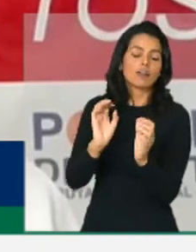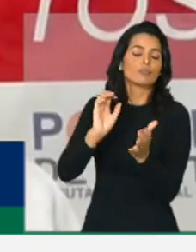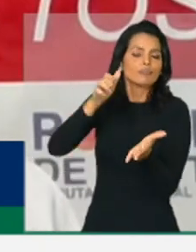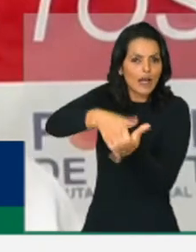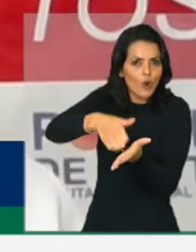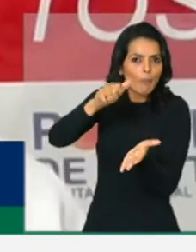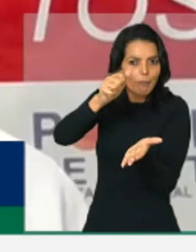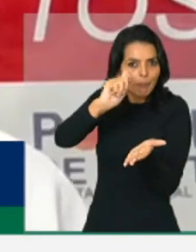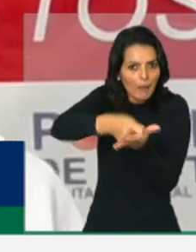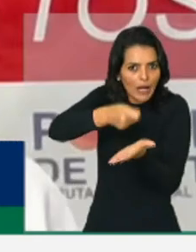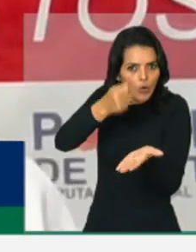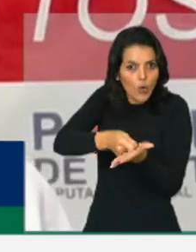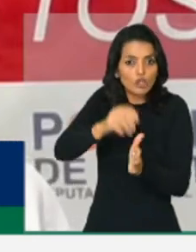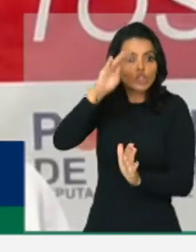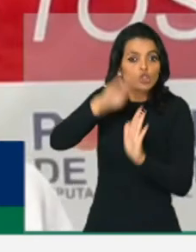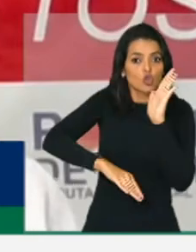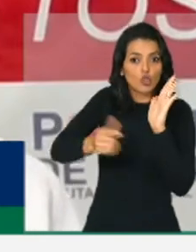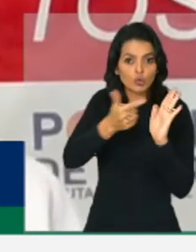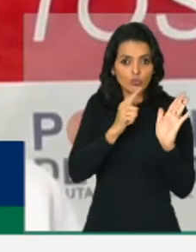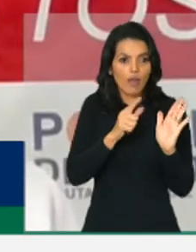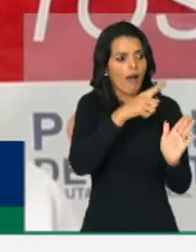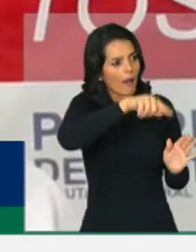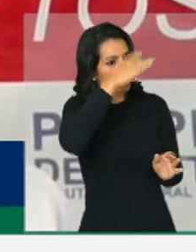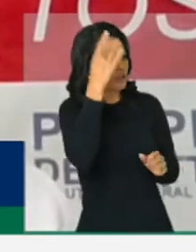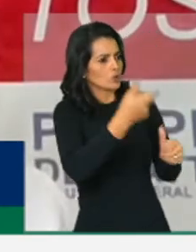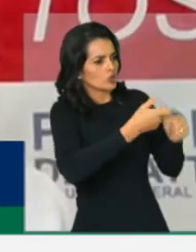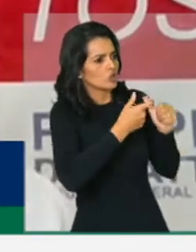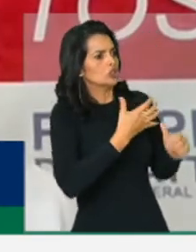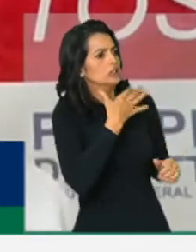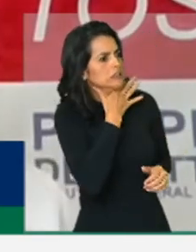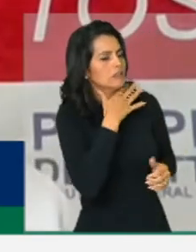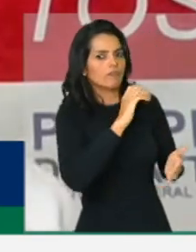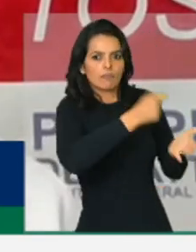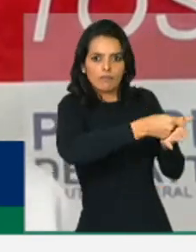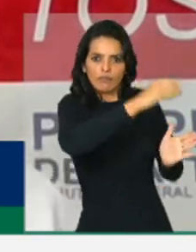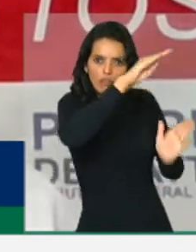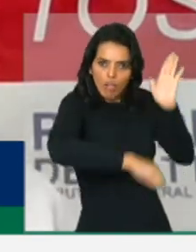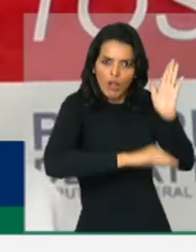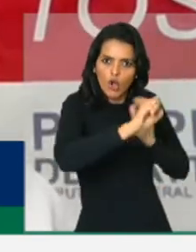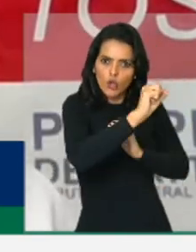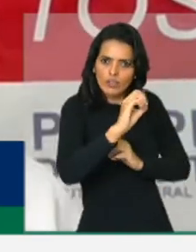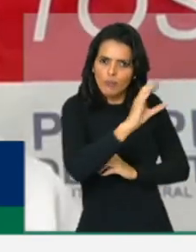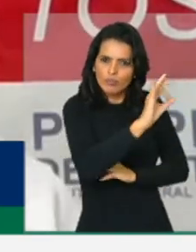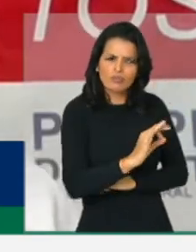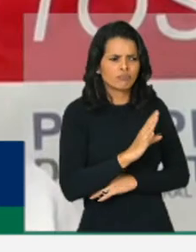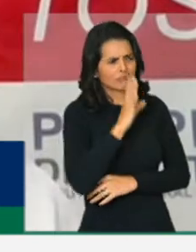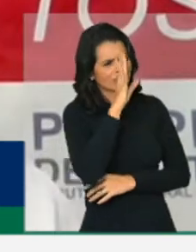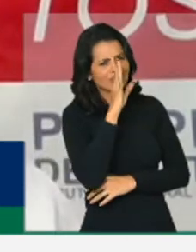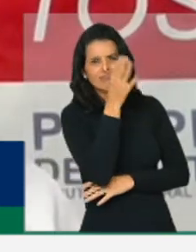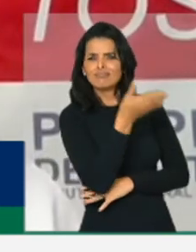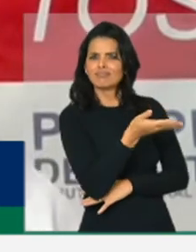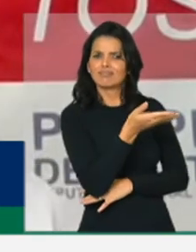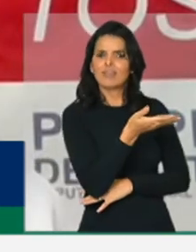TEXTO. -- [PRESIDENTE]: COMO ORIENTA O SOLIDARIEDADE. -- [DEPUTADO]: PRESIDENTE O MDB ORIENTA NÃO.